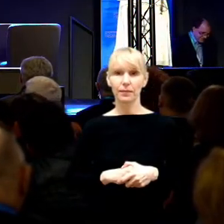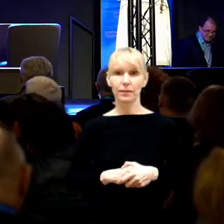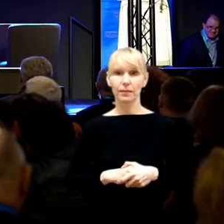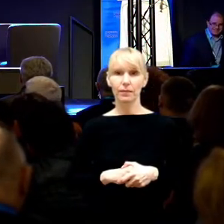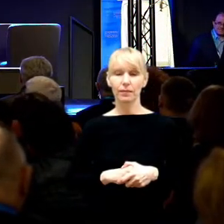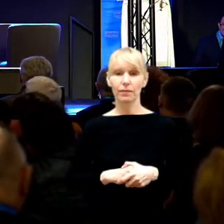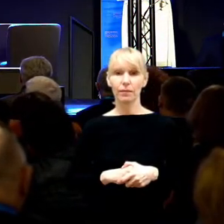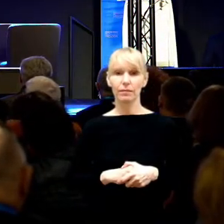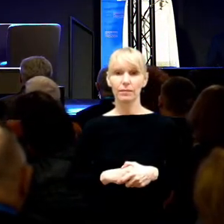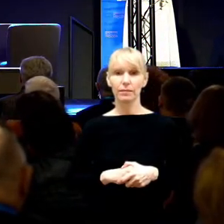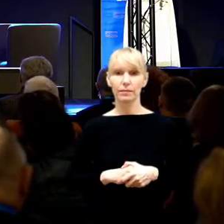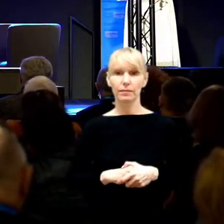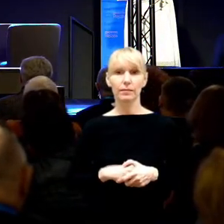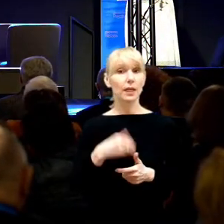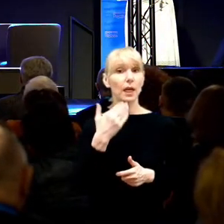Dziękujemy serdecznie Panie dyrektorze.